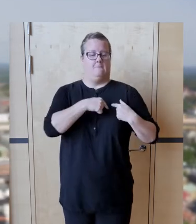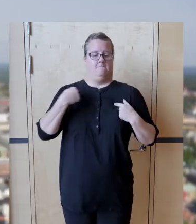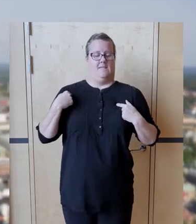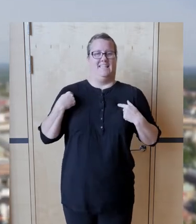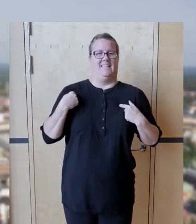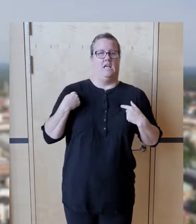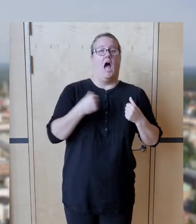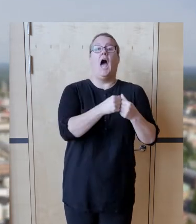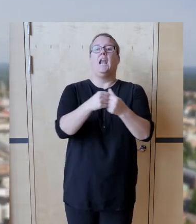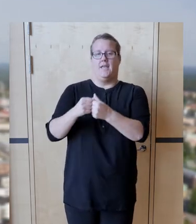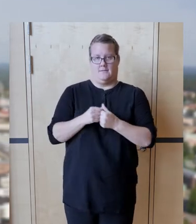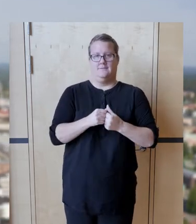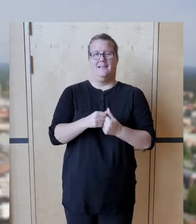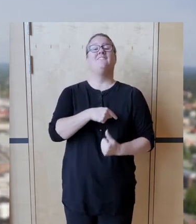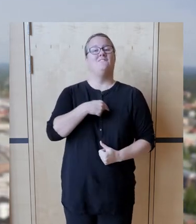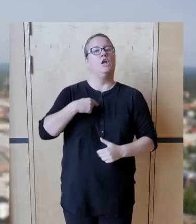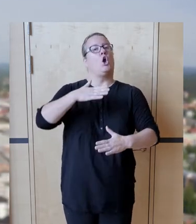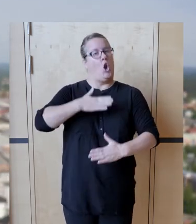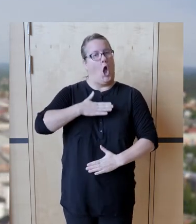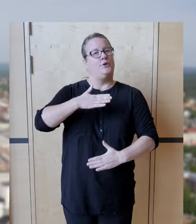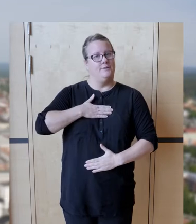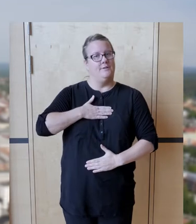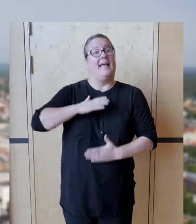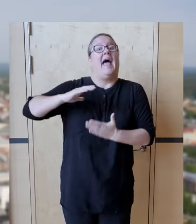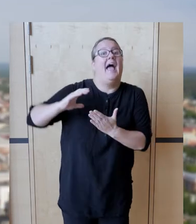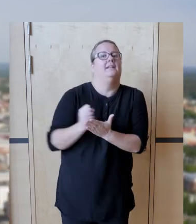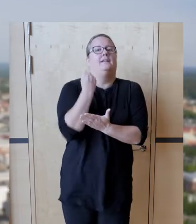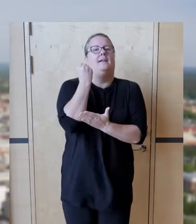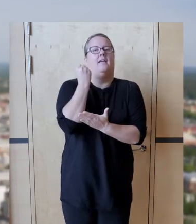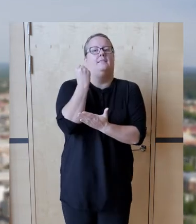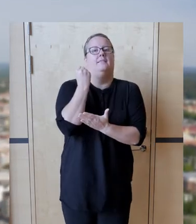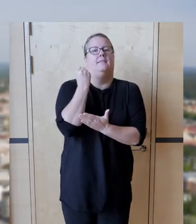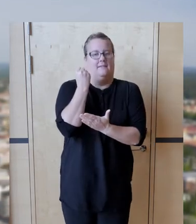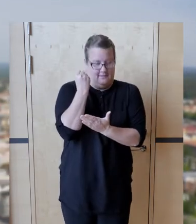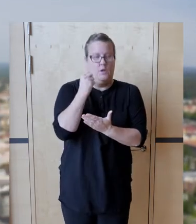Glada att äntligen Är på plats och det händer någonting